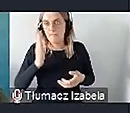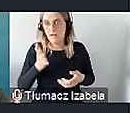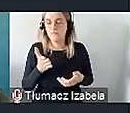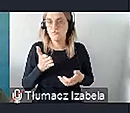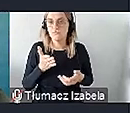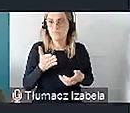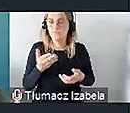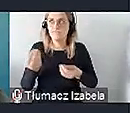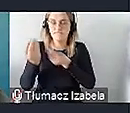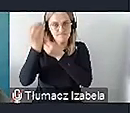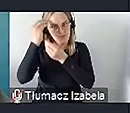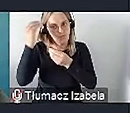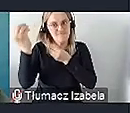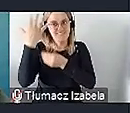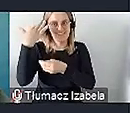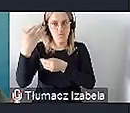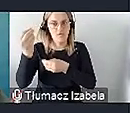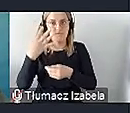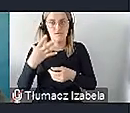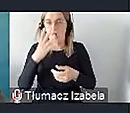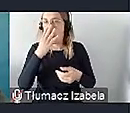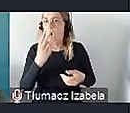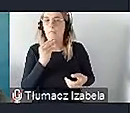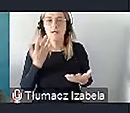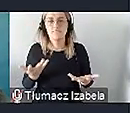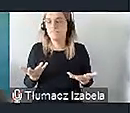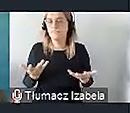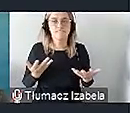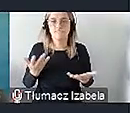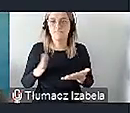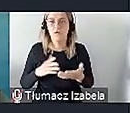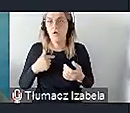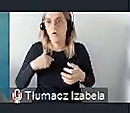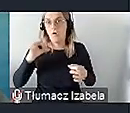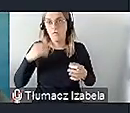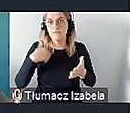będzie nam podsyłać obrazy tego, że... stracimy pracę